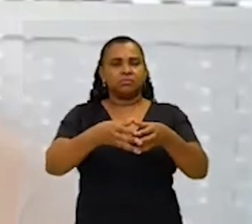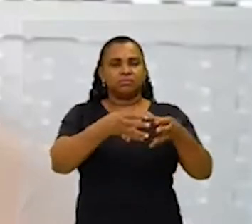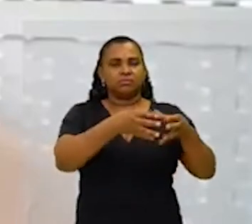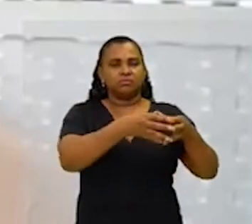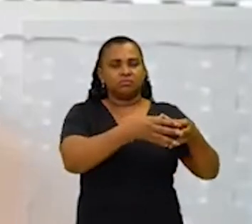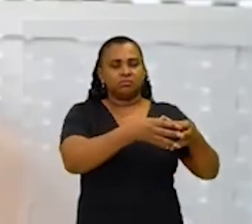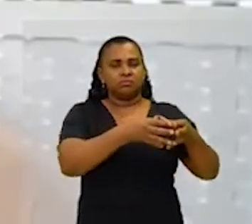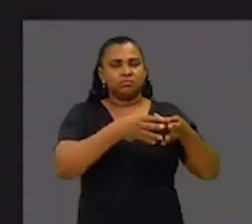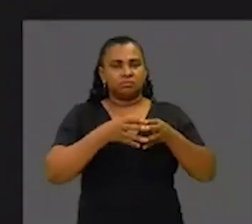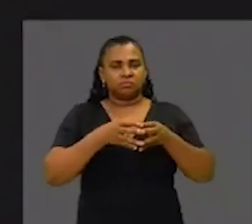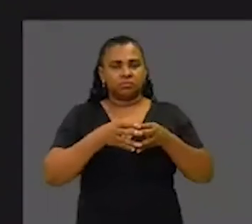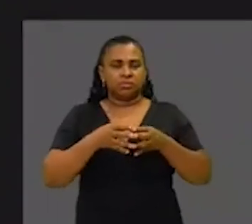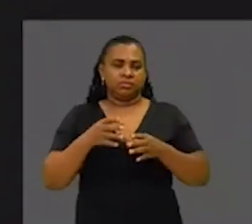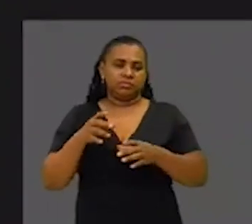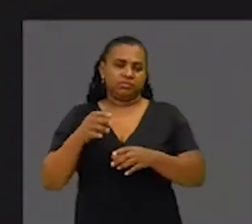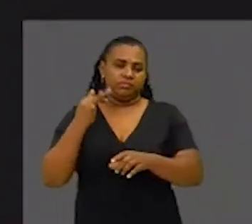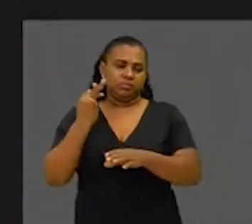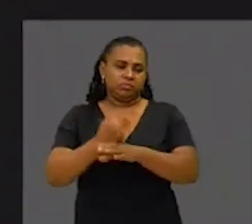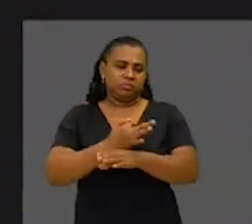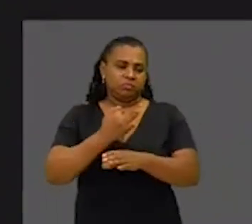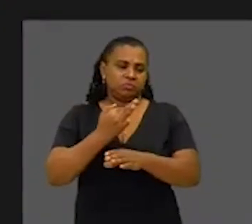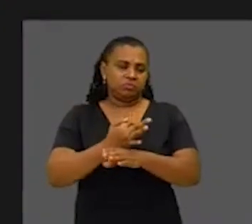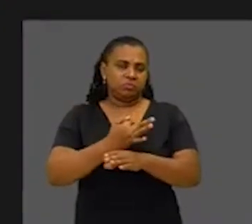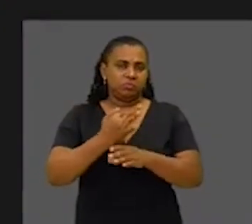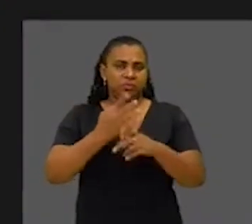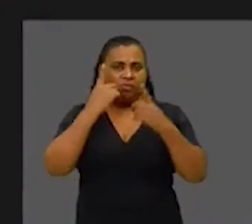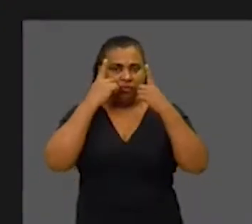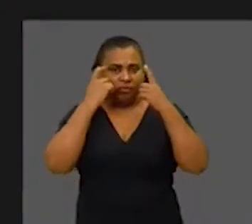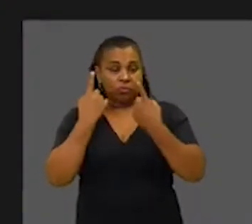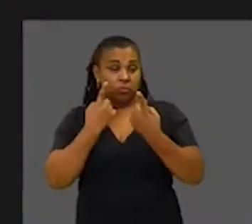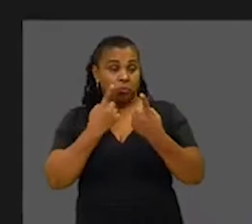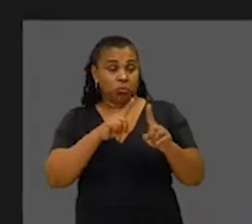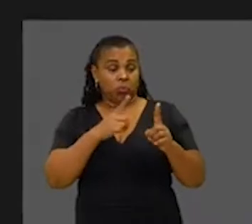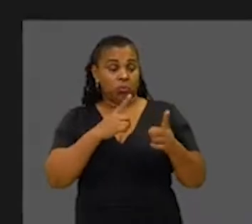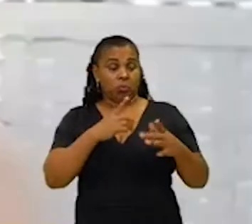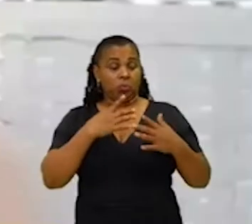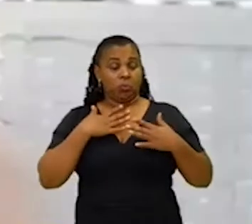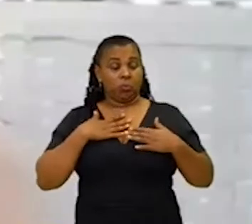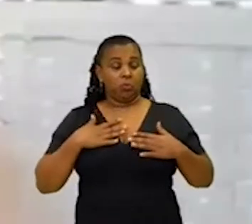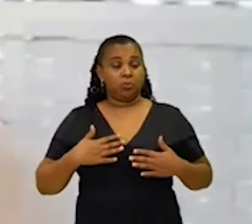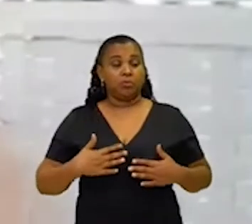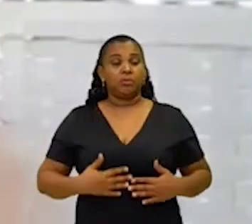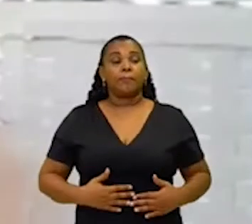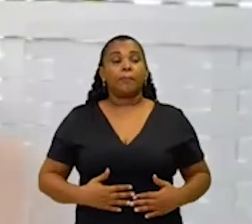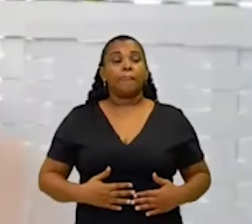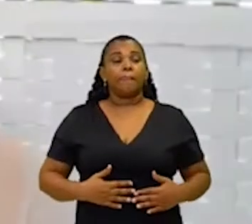tolerância violência foi política de gênero compra nossas fotos Não podemos pensar violência política